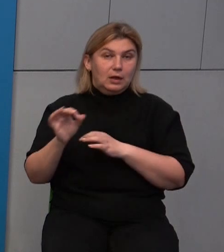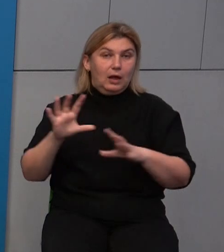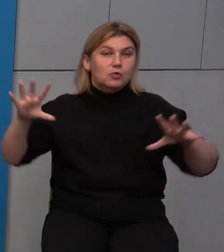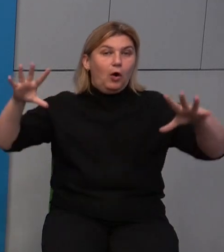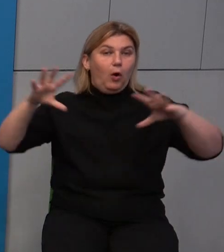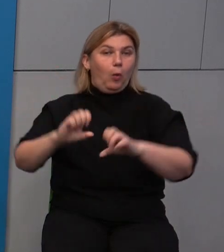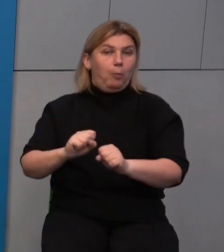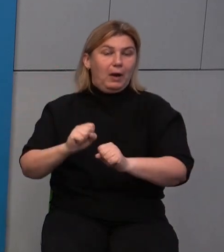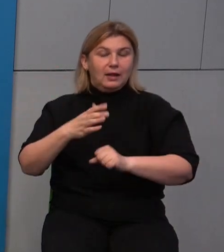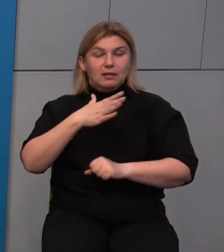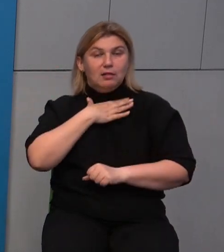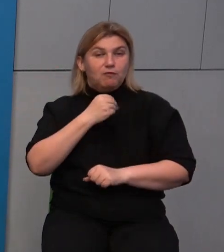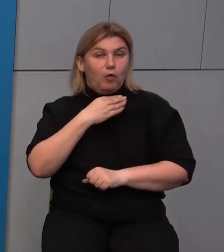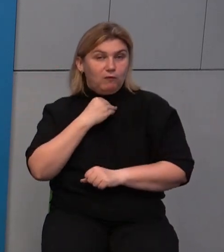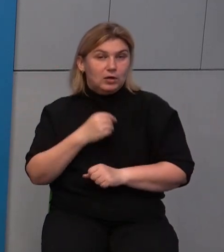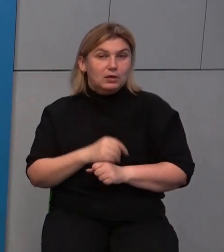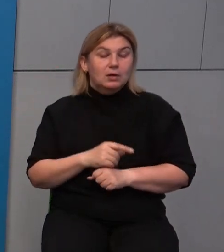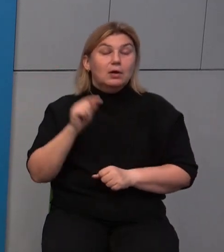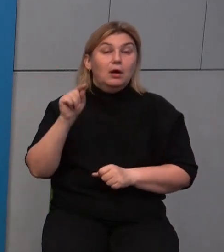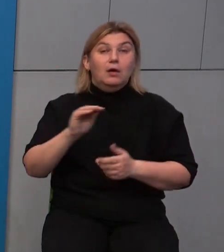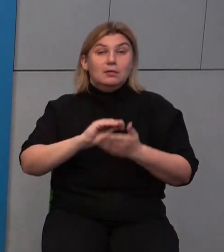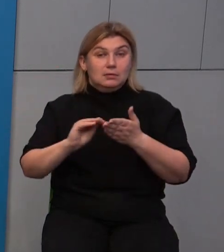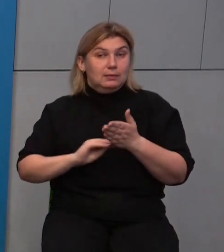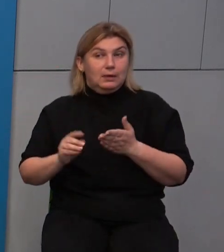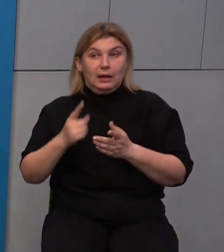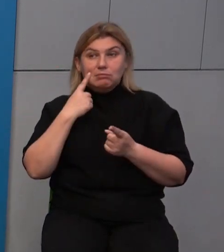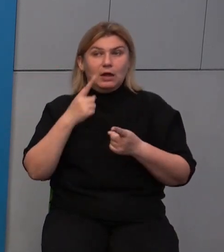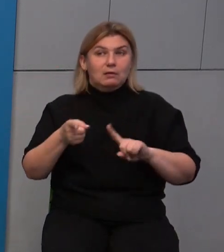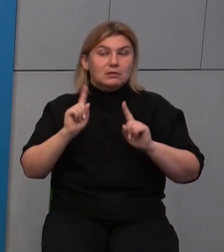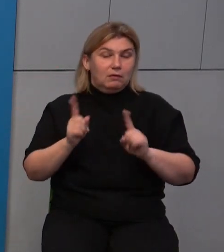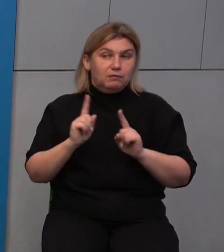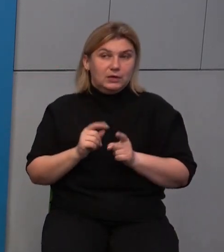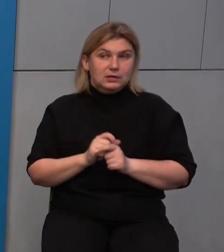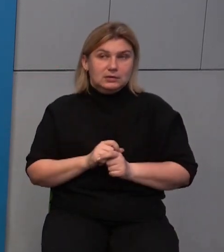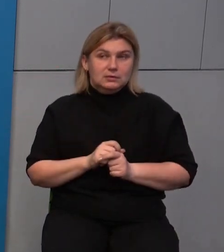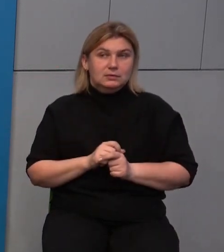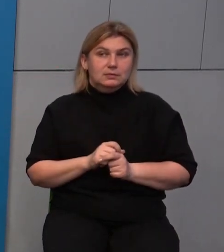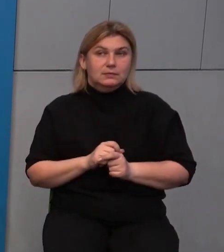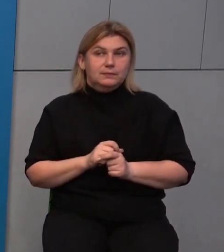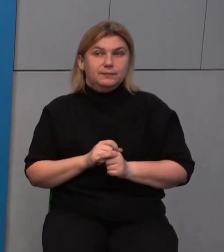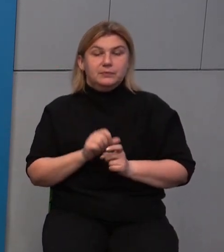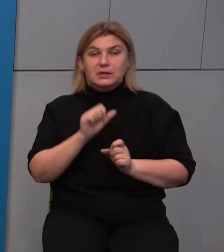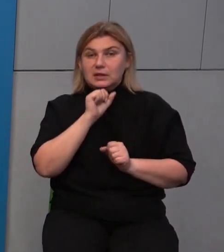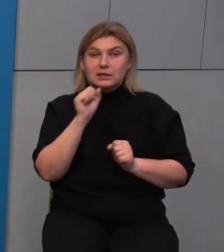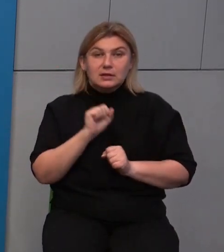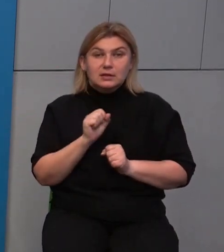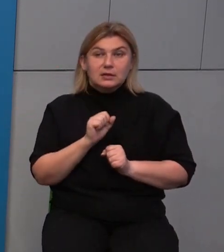On to napisał, wydał, nikt tego nie zauważył. I nikt tego nie docenił też w taki sposób,